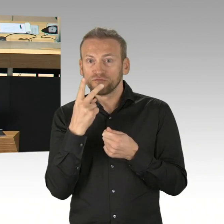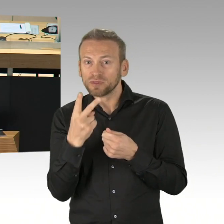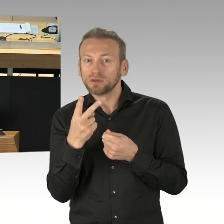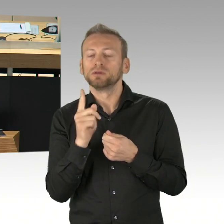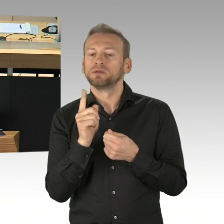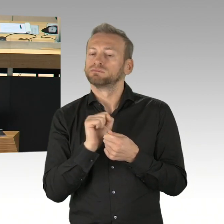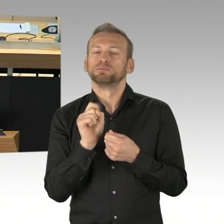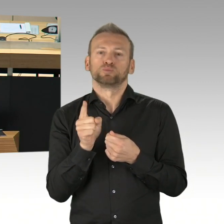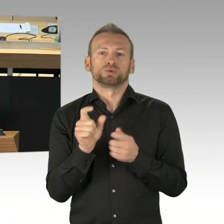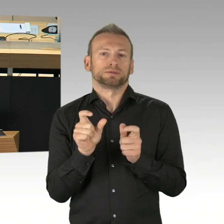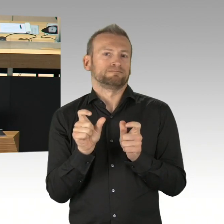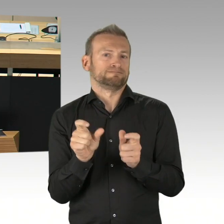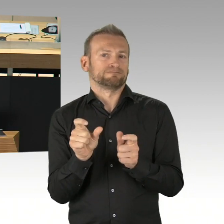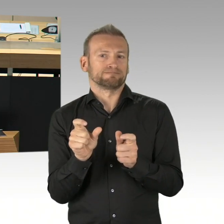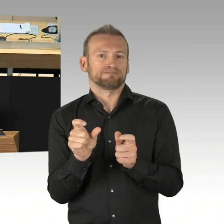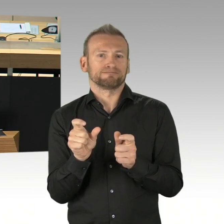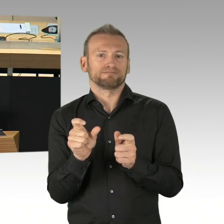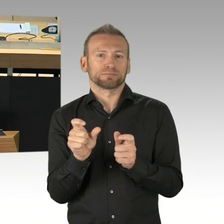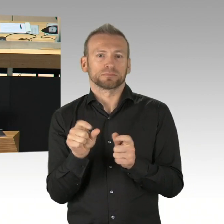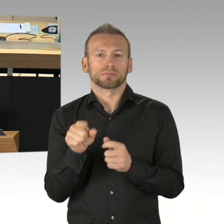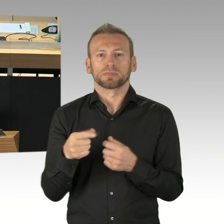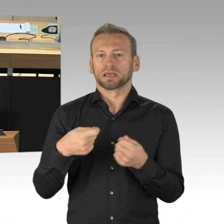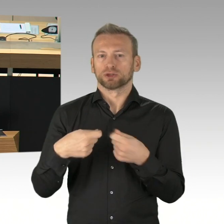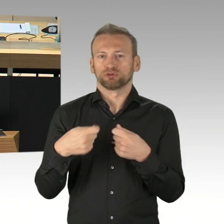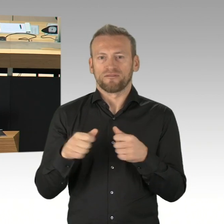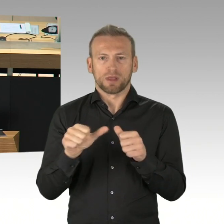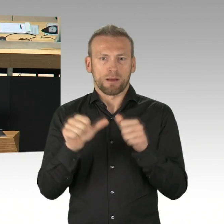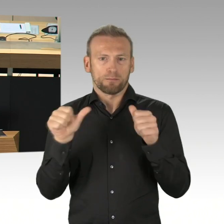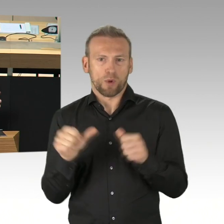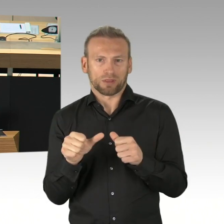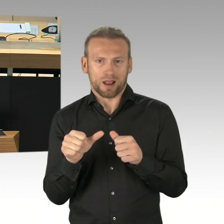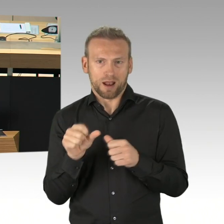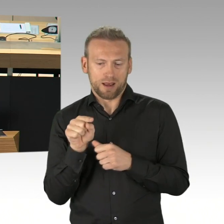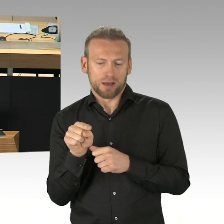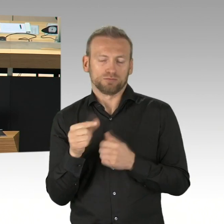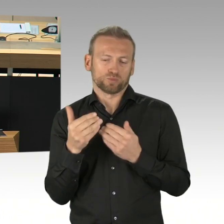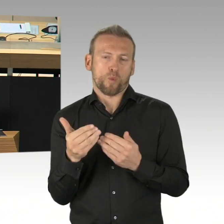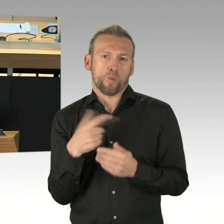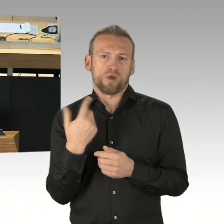dass jede Regulierung in Märkten dazu führt, dass es Veränderungen gibt, dass sich die Akteure anpassen,